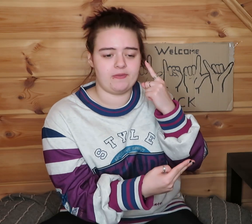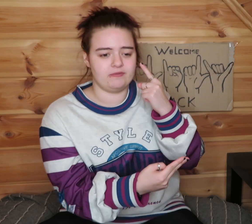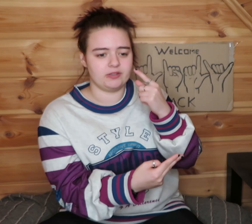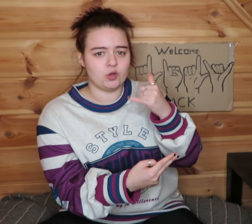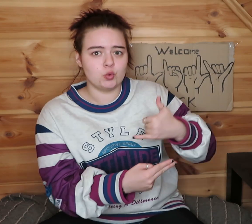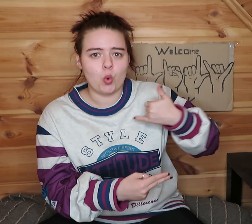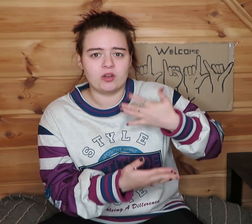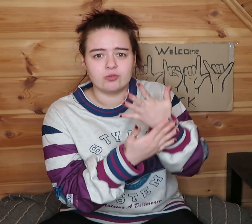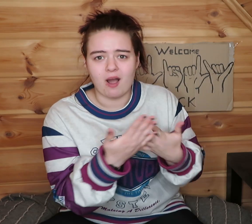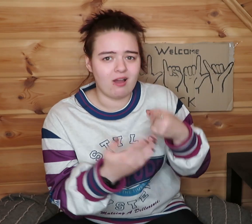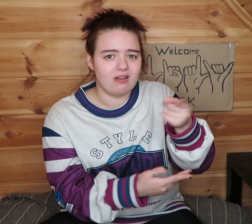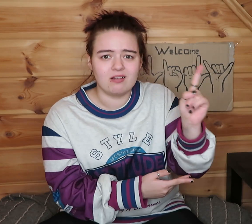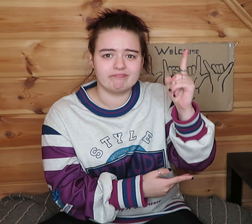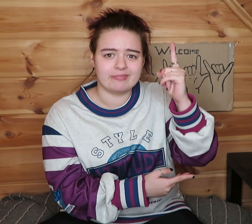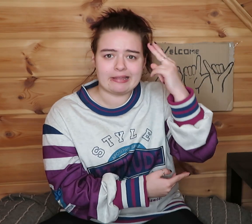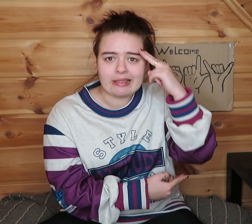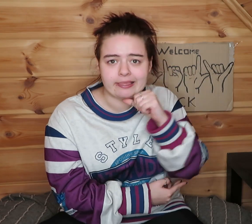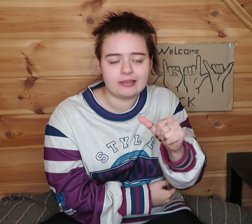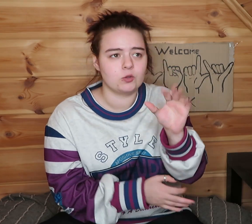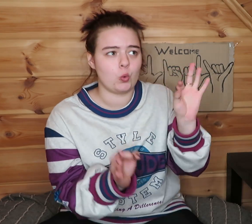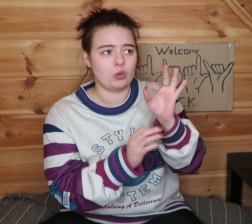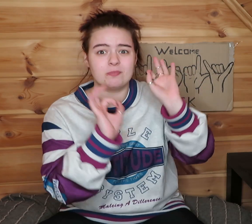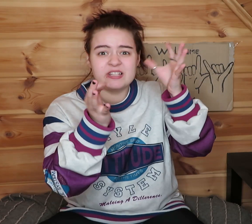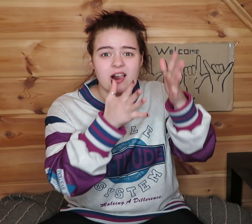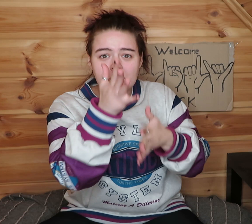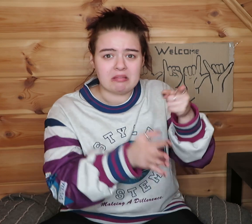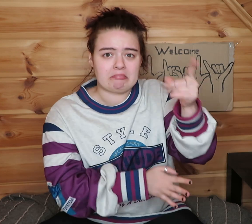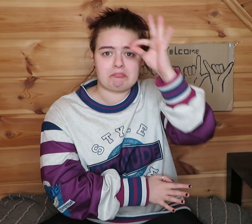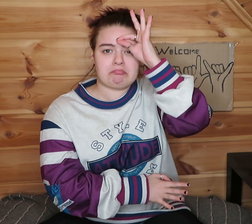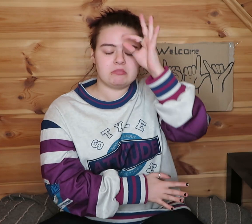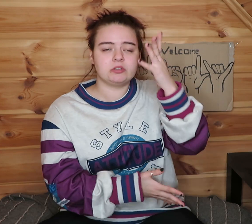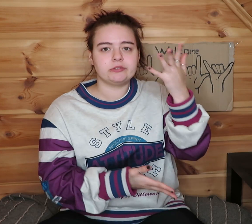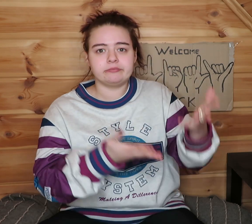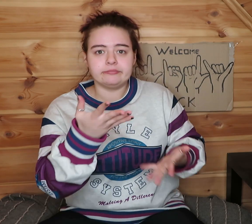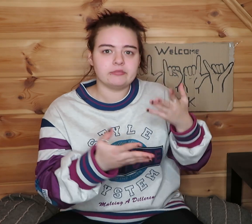Dieser kennt vielleicht die Jugendsprache nicht oder hat keine Ahnung von Spezial Gebärden.